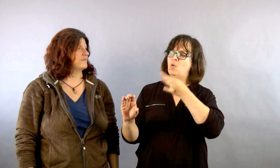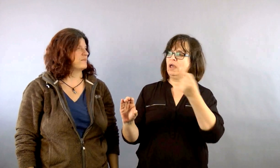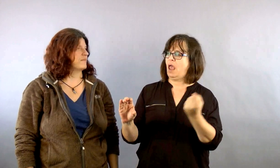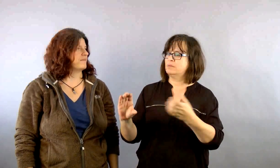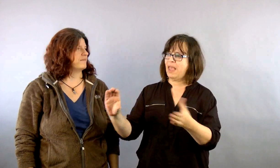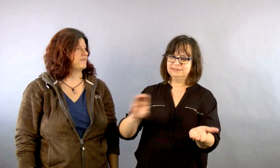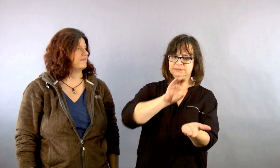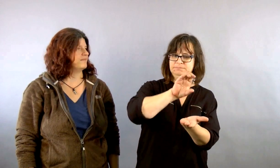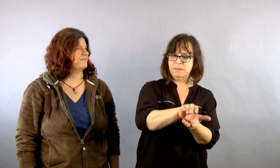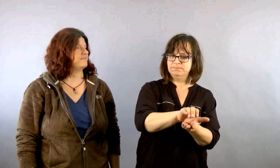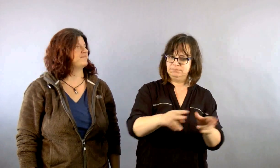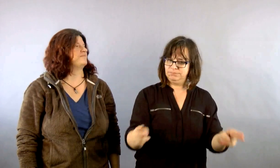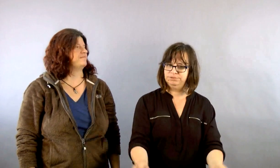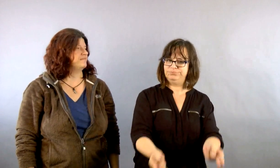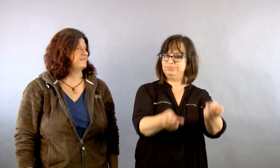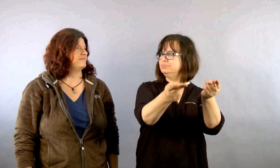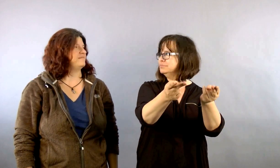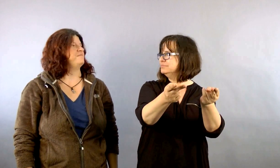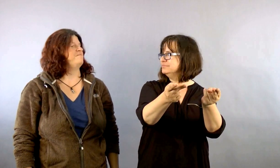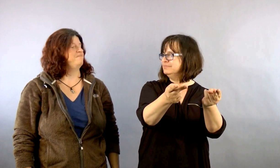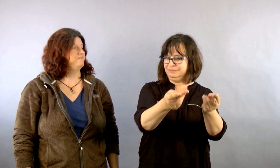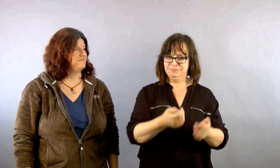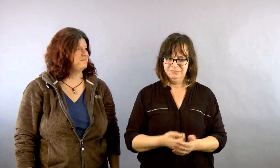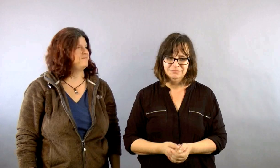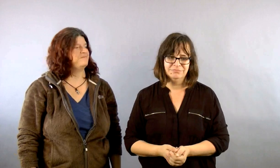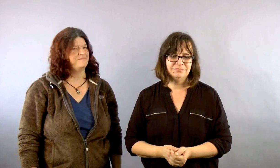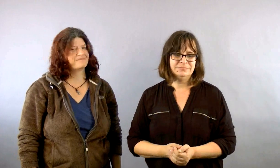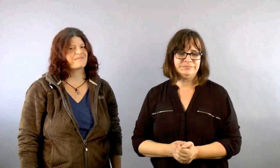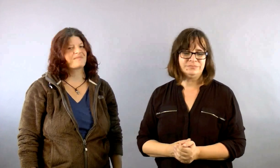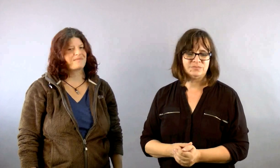zum Beispiel Jugendarbeit oder Förderung bezahlt.